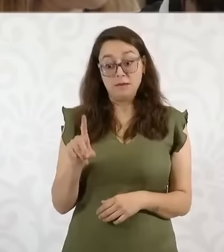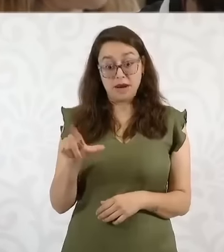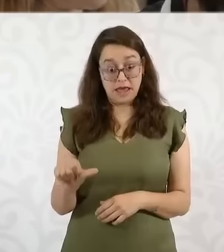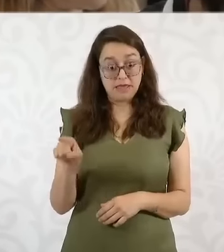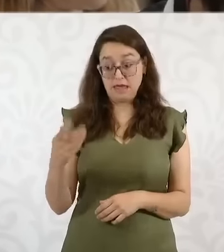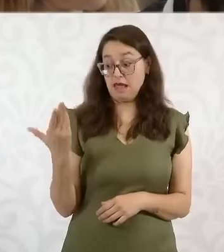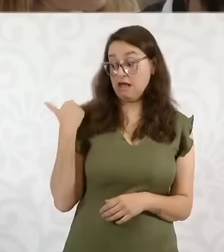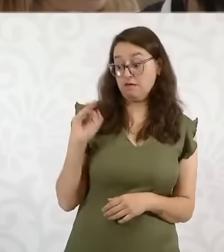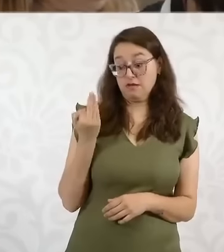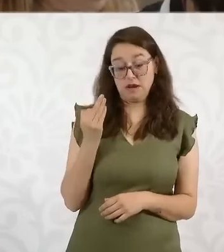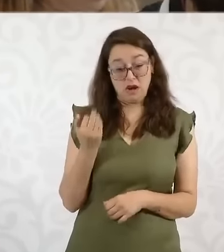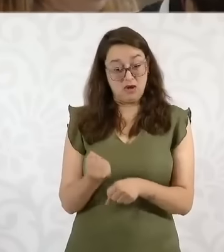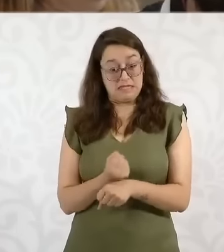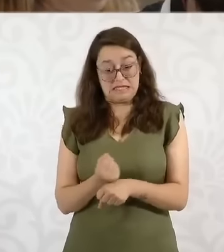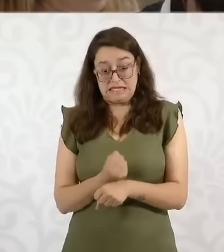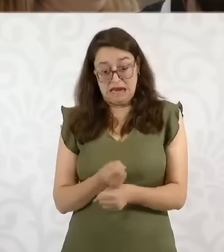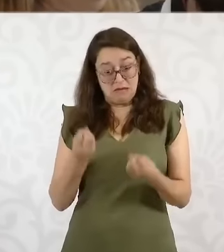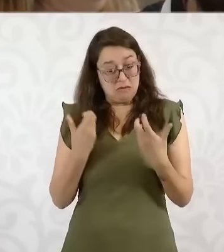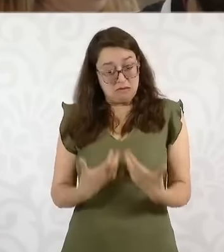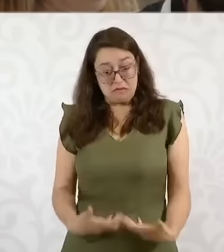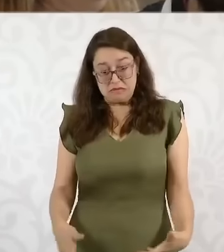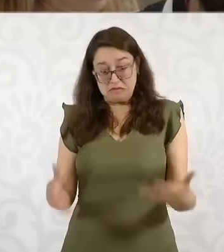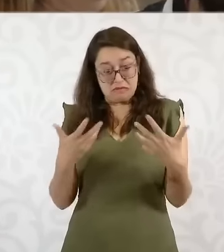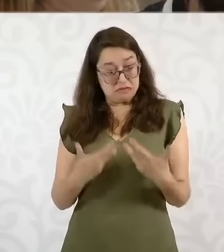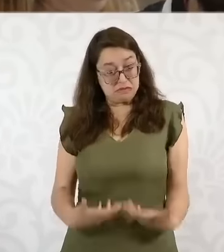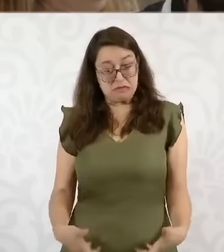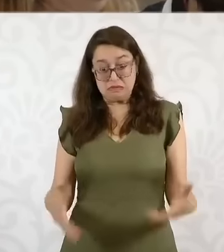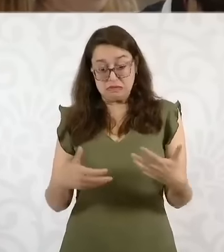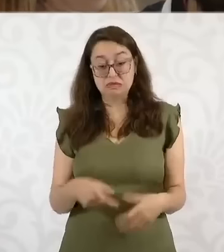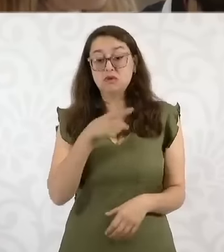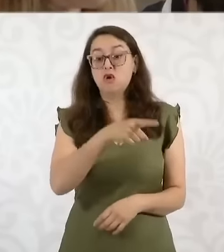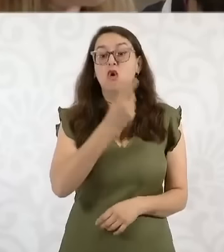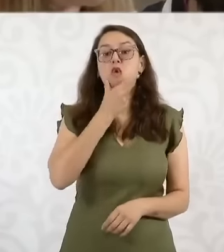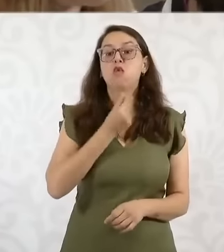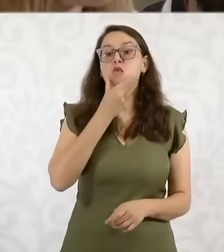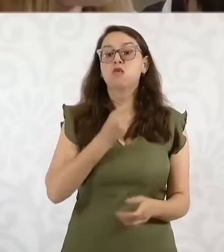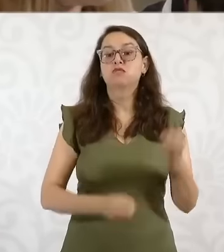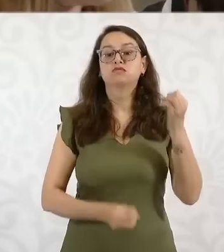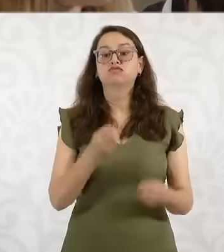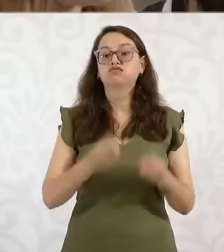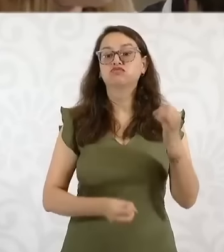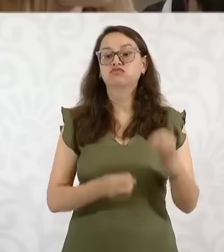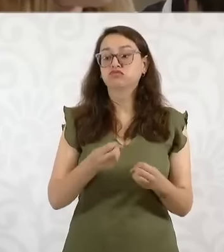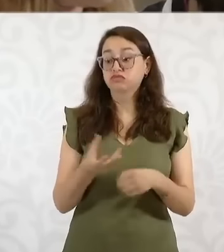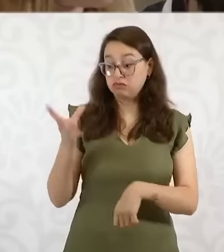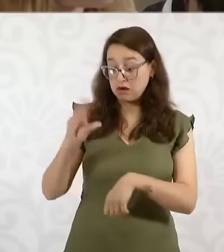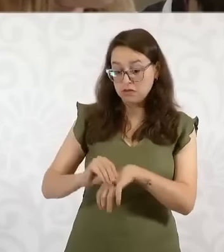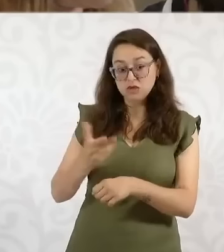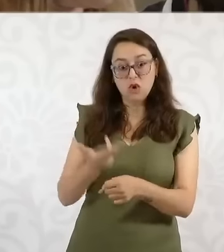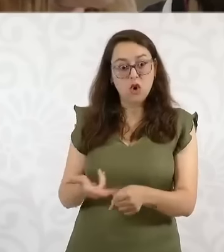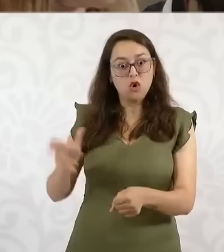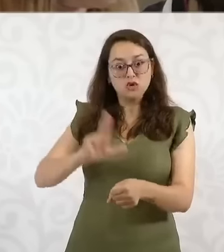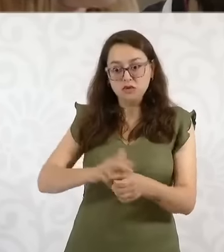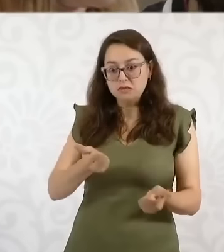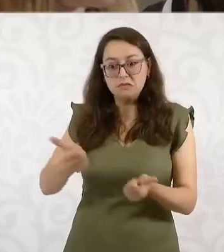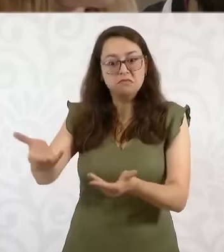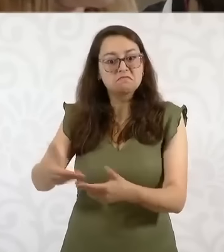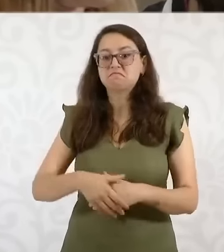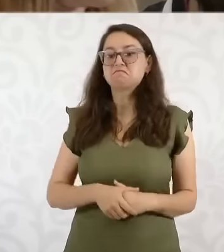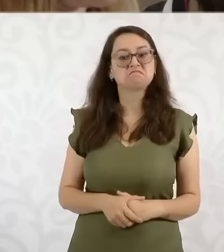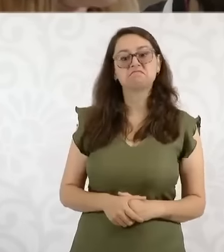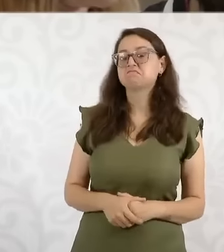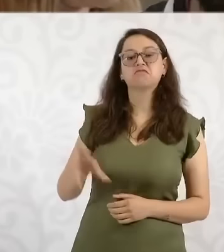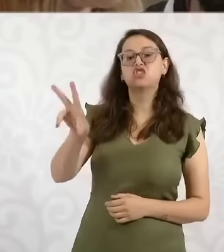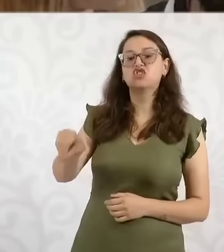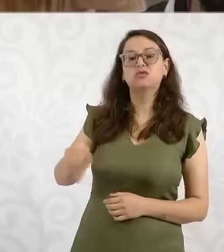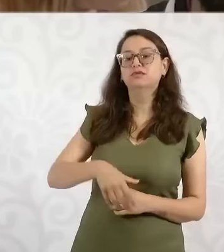febrero pasado y el juez, este juez no la dejó salir para atender su hemorragia. Lo máximo es